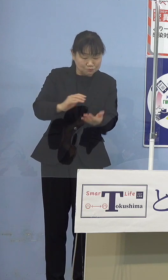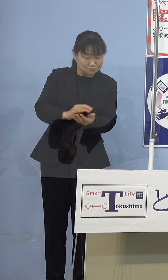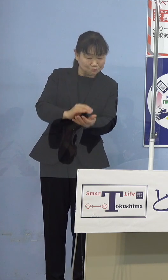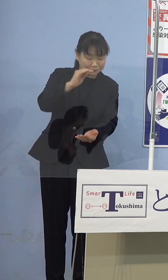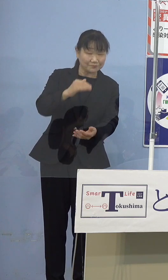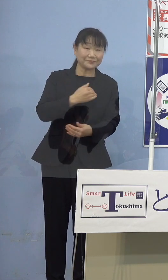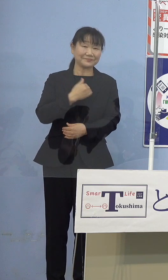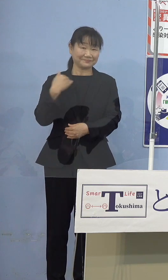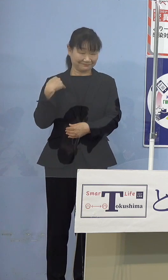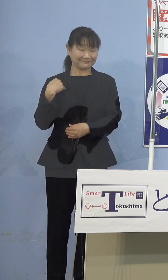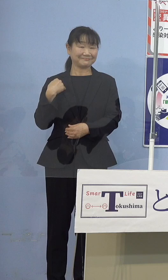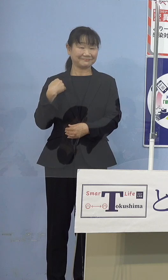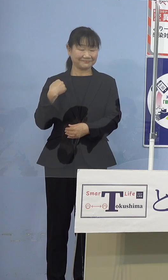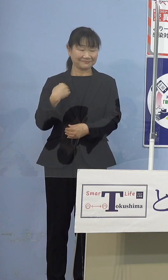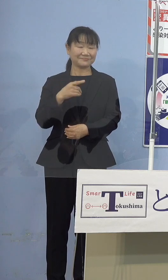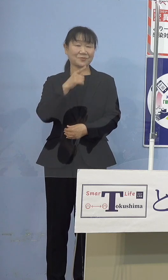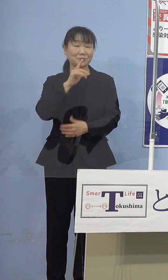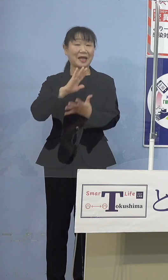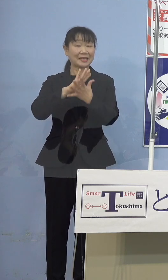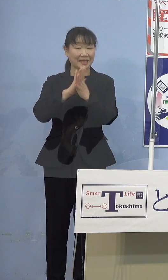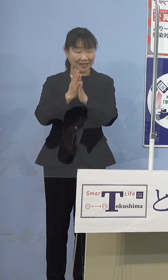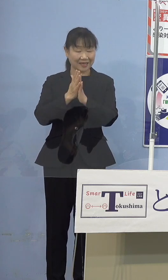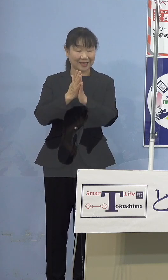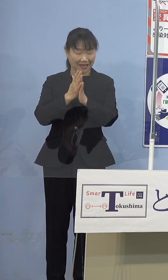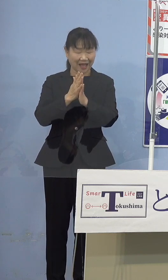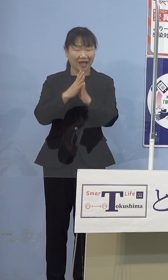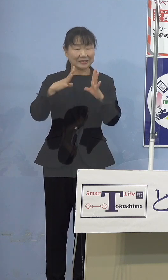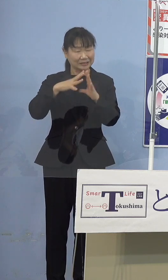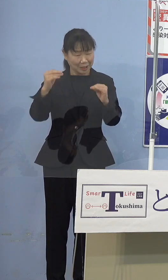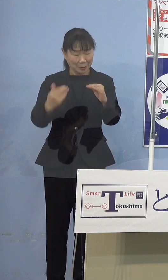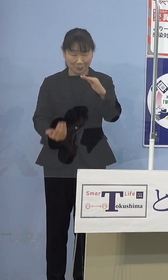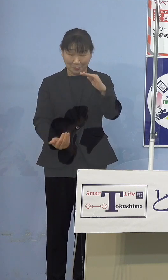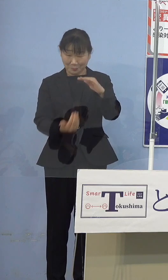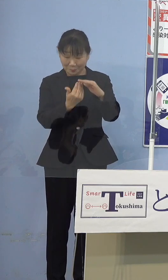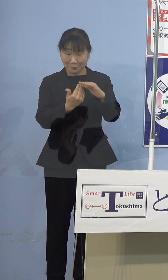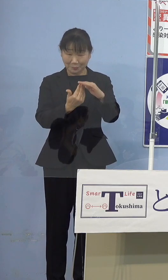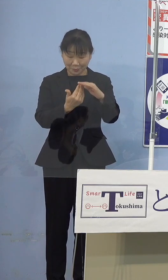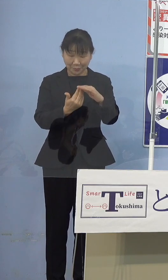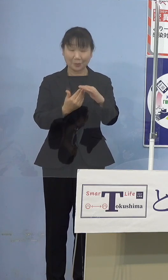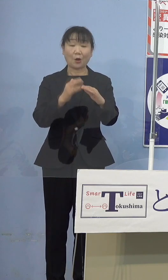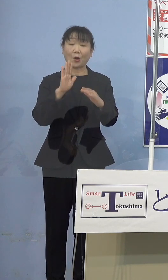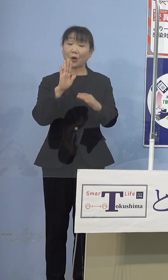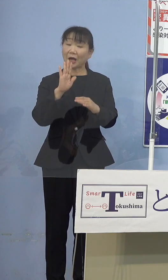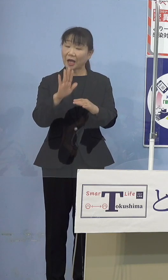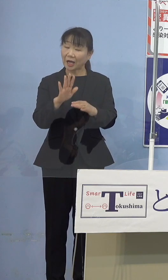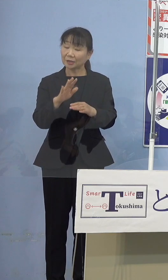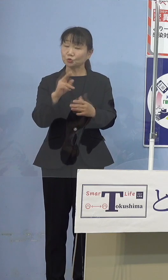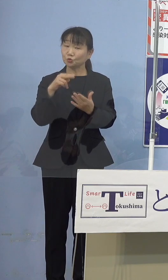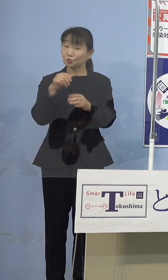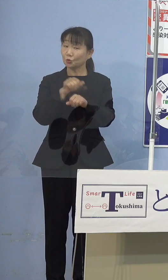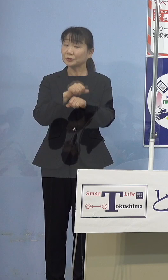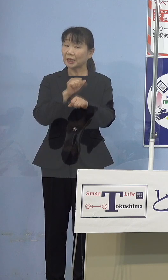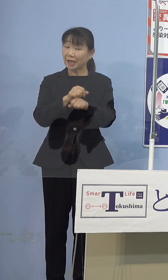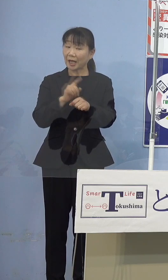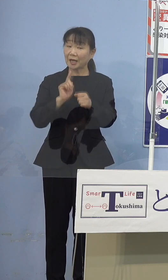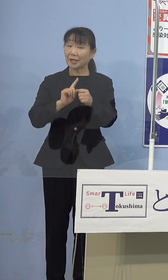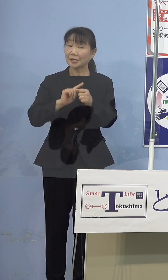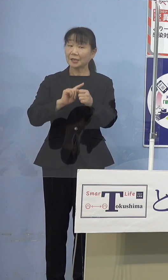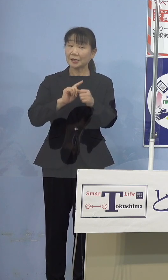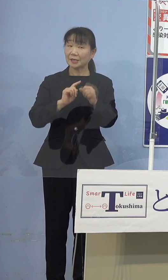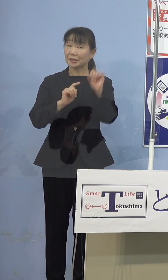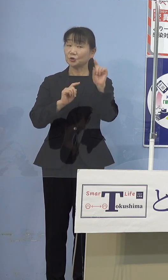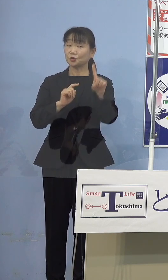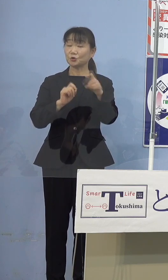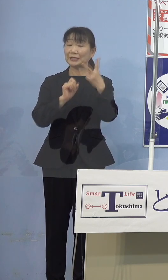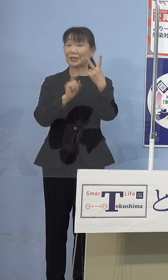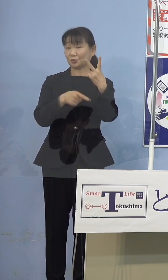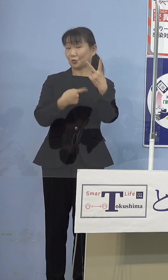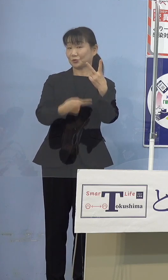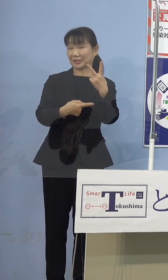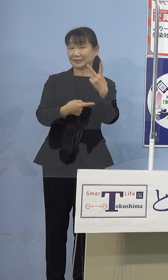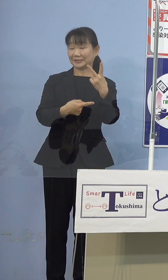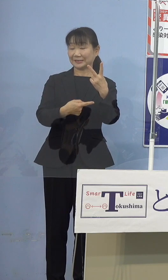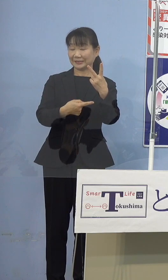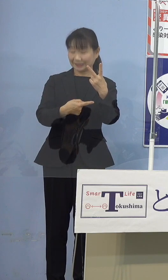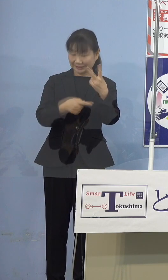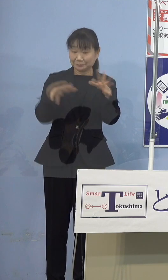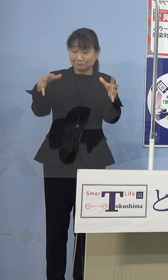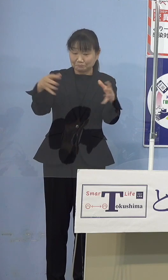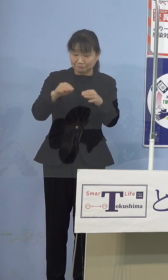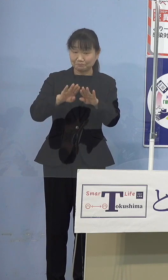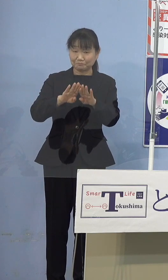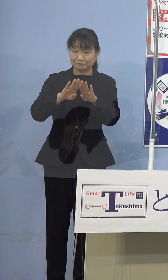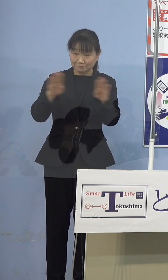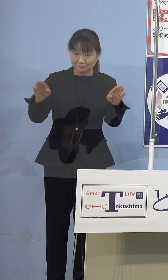本県が全国屈指の生産量を誇るある食材が 来月12月1日いよいよ解禁を迎えることとなります